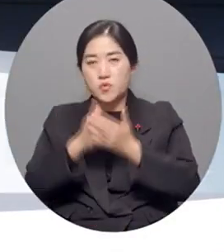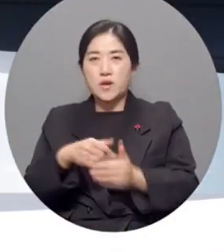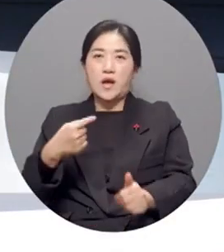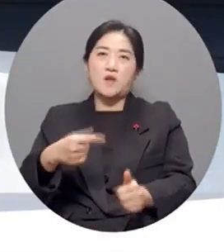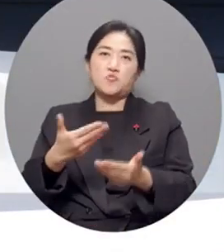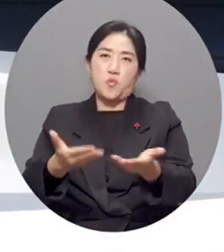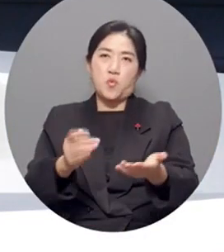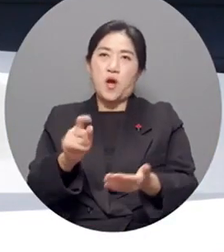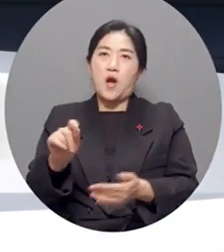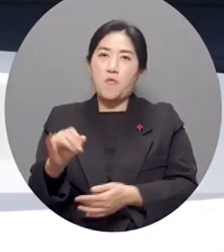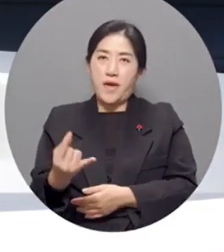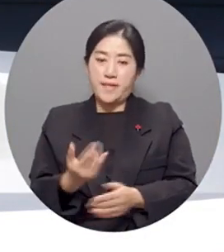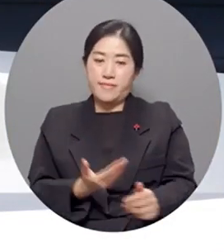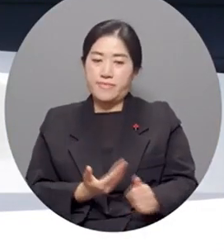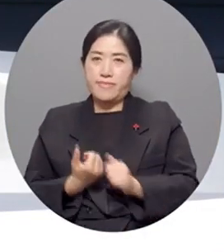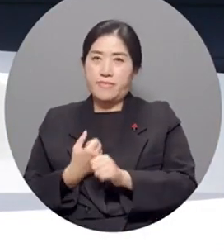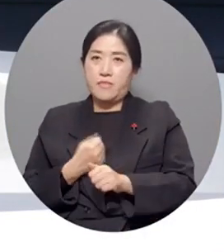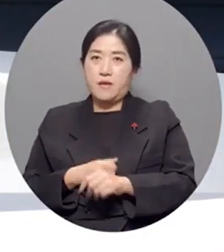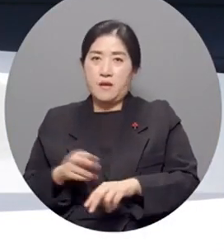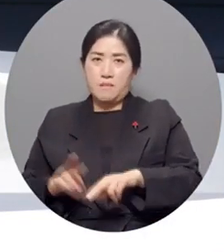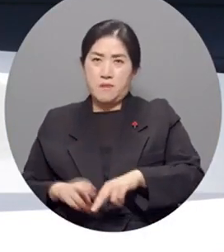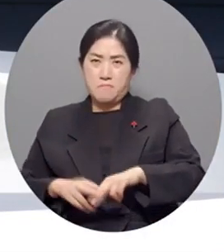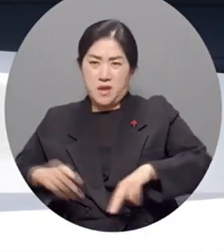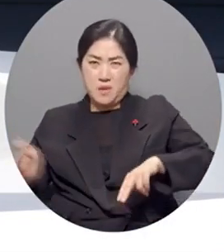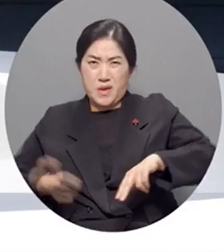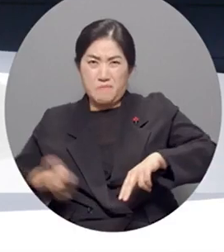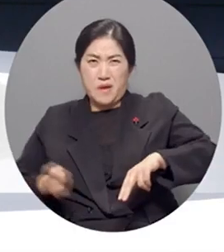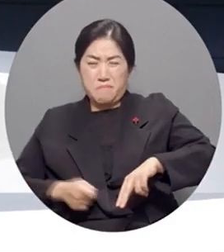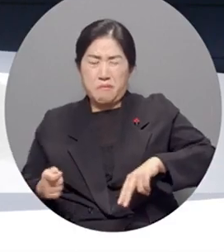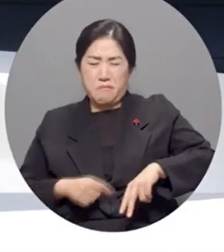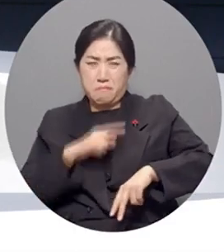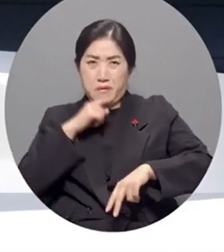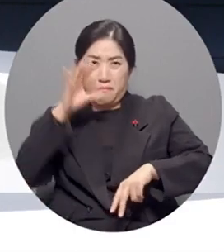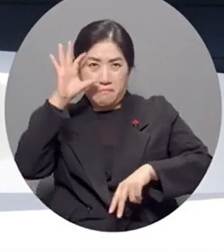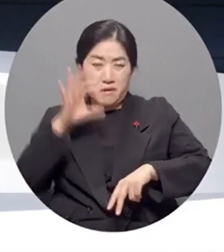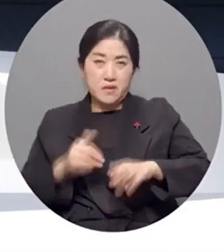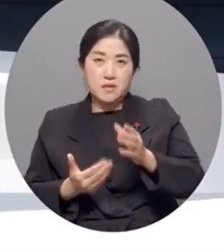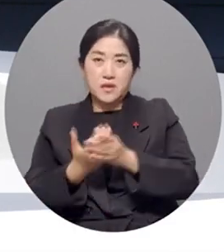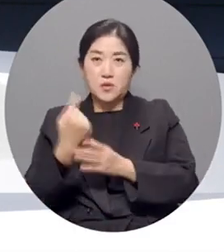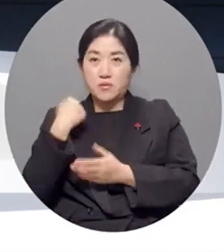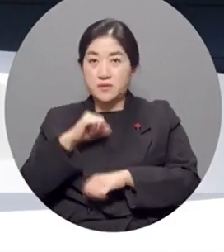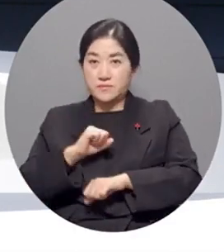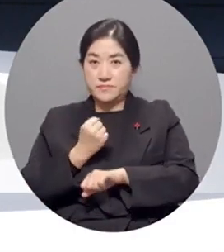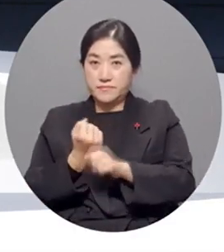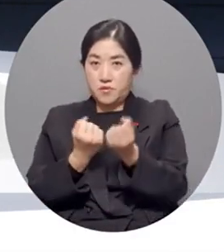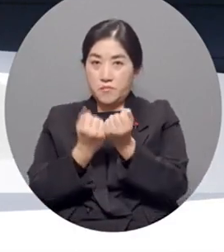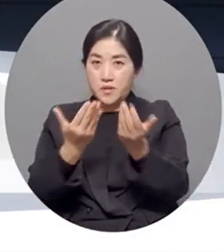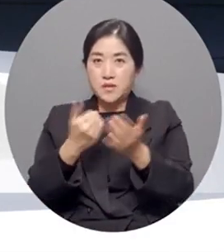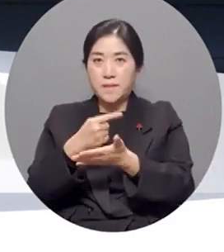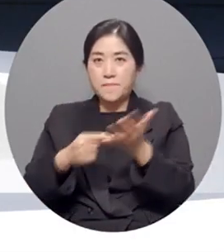(앵커) 무료로 과외를 해주겠다며 학생을 유인한 뒤 회초리로 피멍이 들도록 때린 사건 어제 전해드렸는데요.